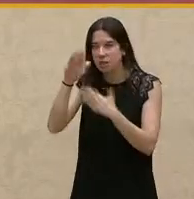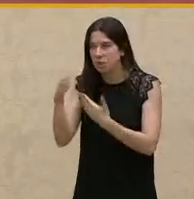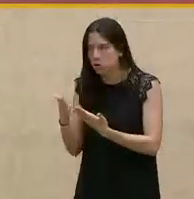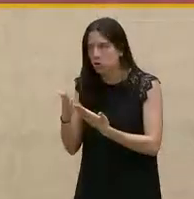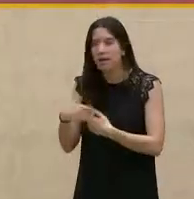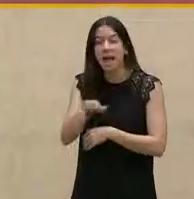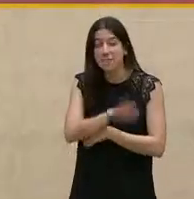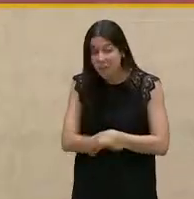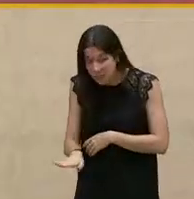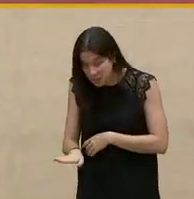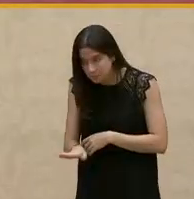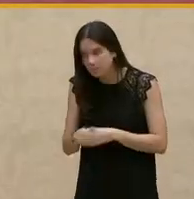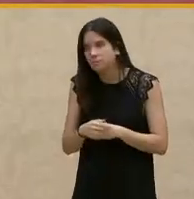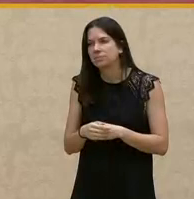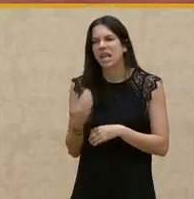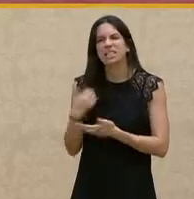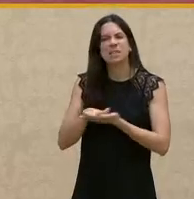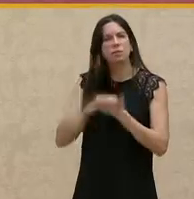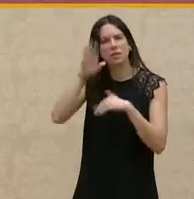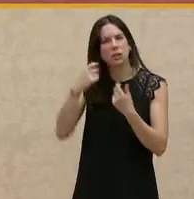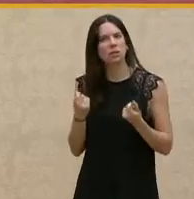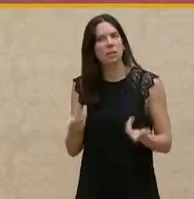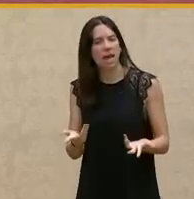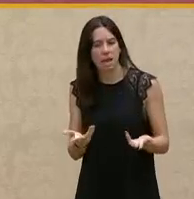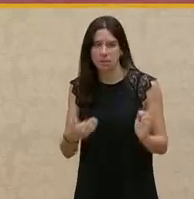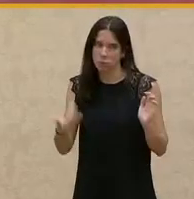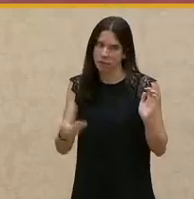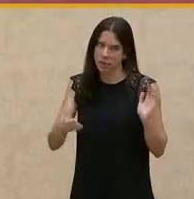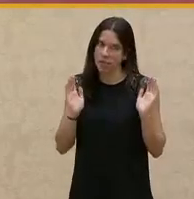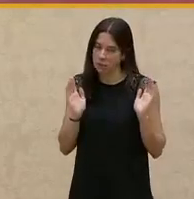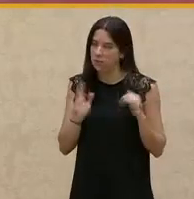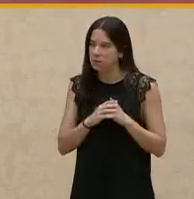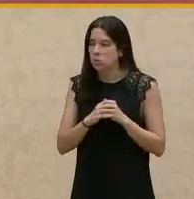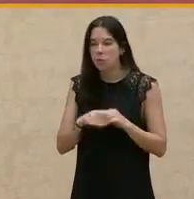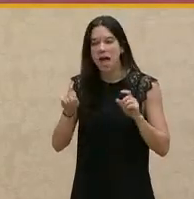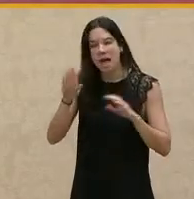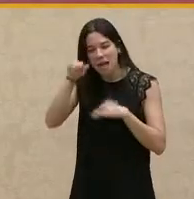infancia: hablábamos de la atención temprana, lo importante que es una atención precoz para